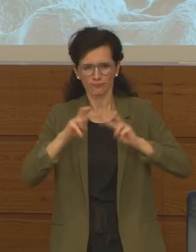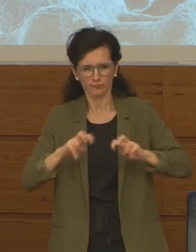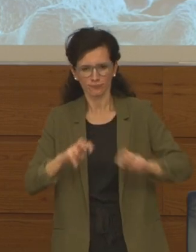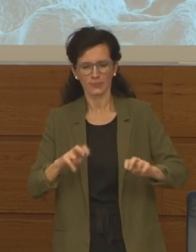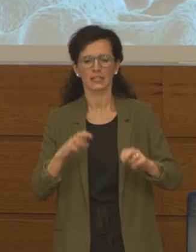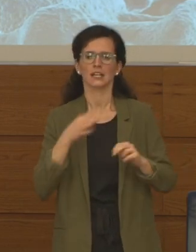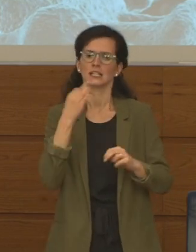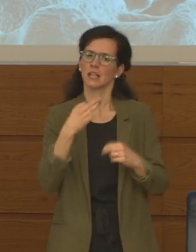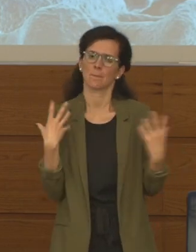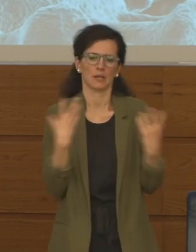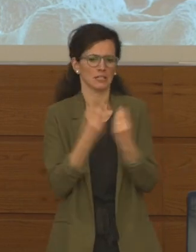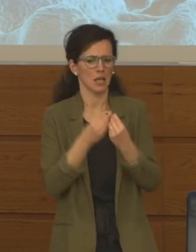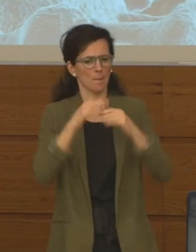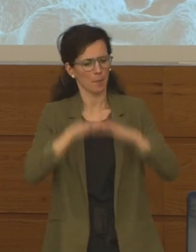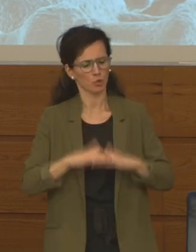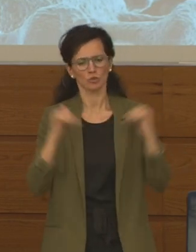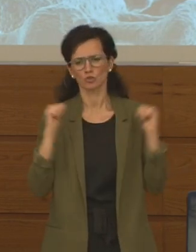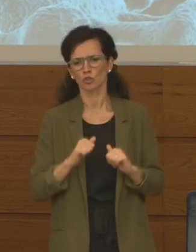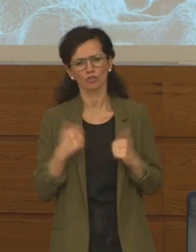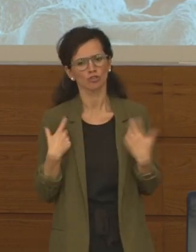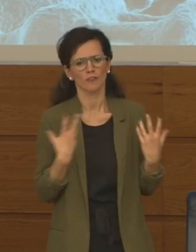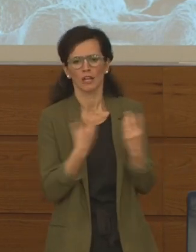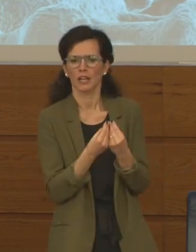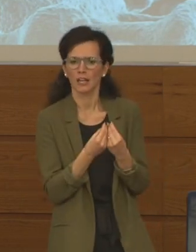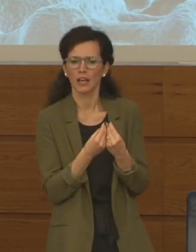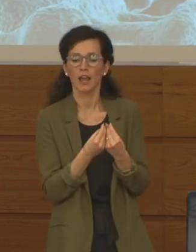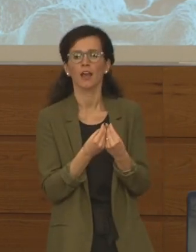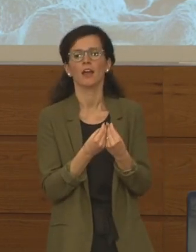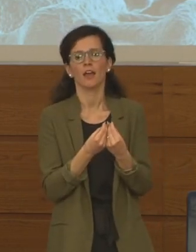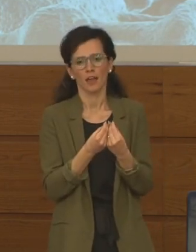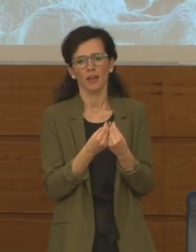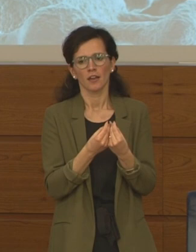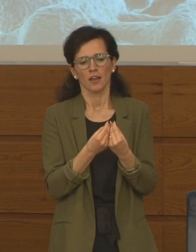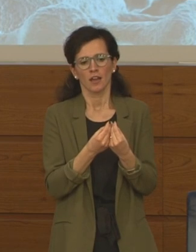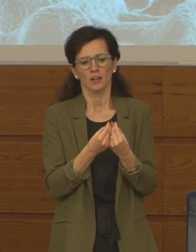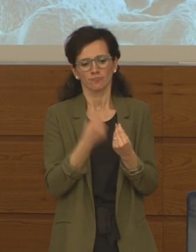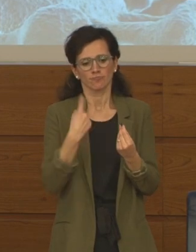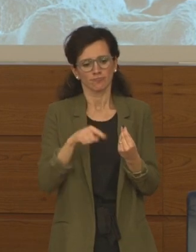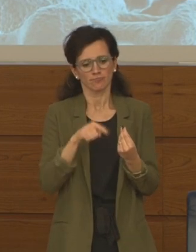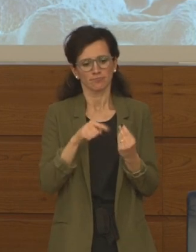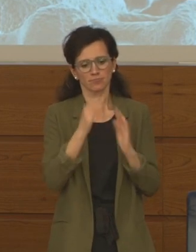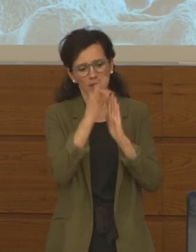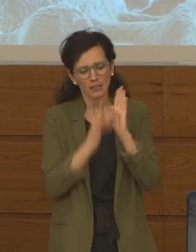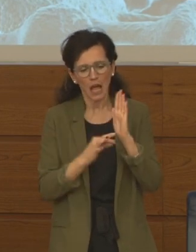alla protezione civile in modo tale da avere anche queste informazioni.